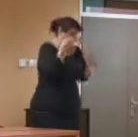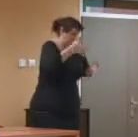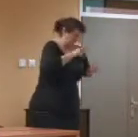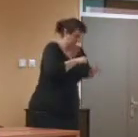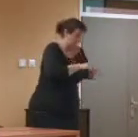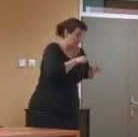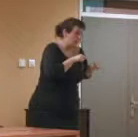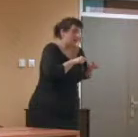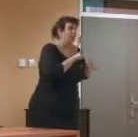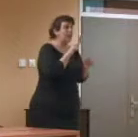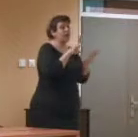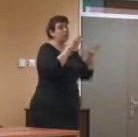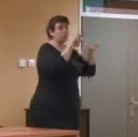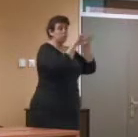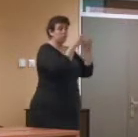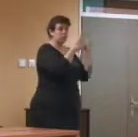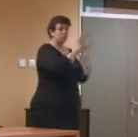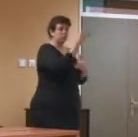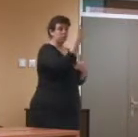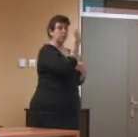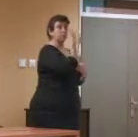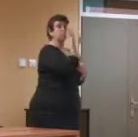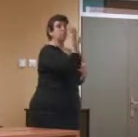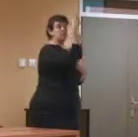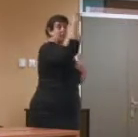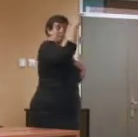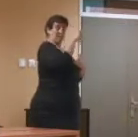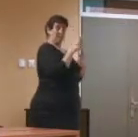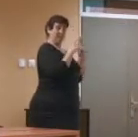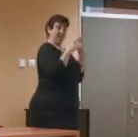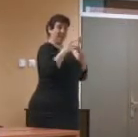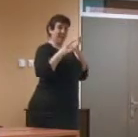en la que supuestamente decía que estaba en política para forrarse, y le hicieron dimitir,